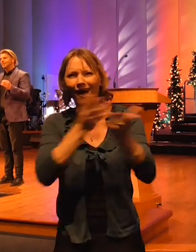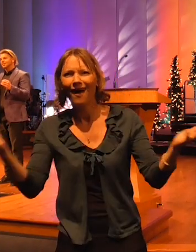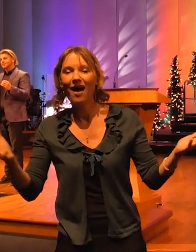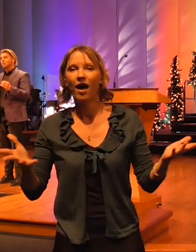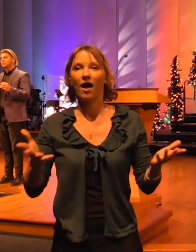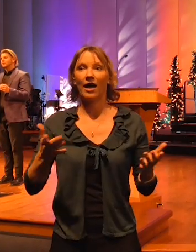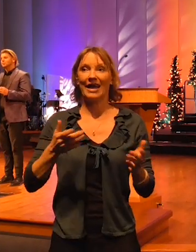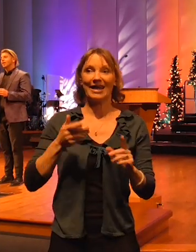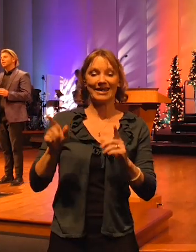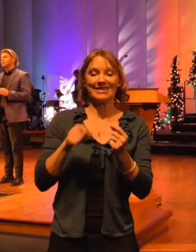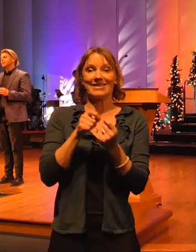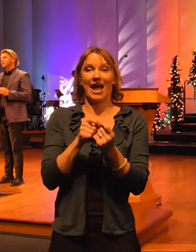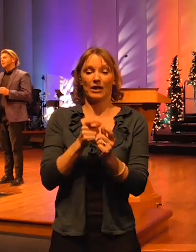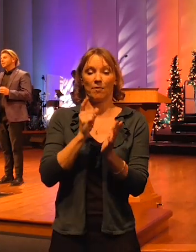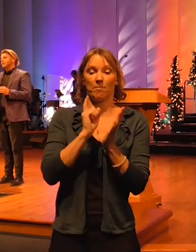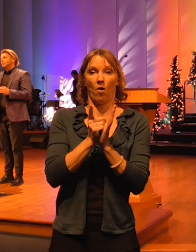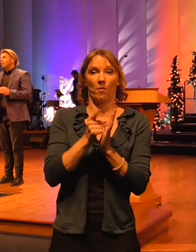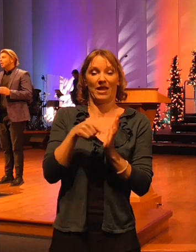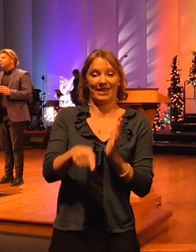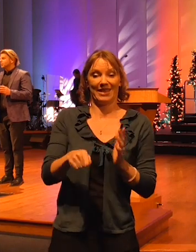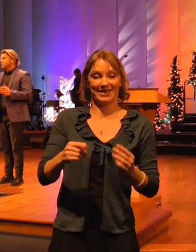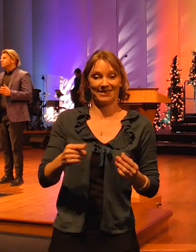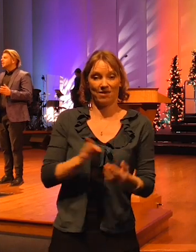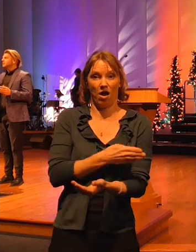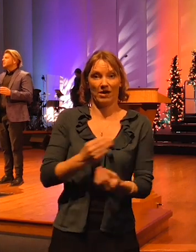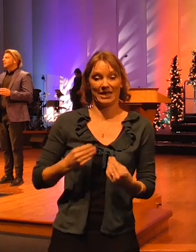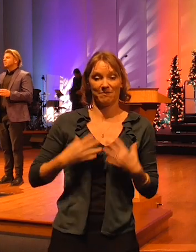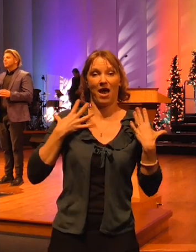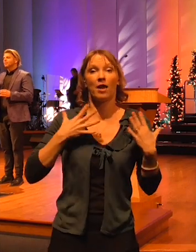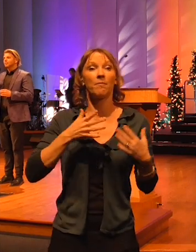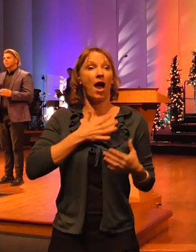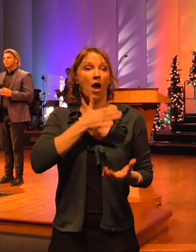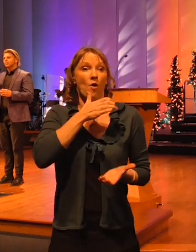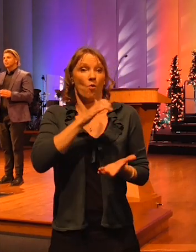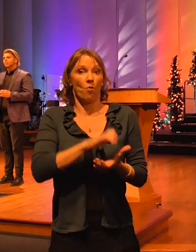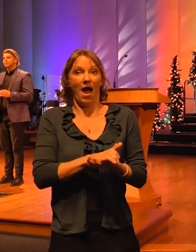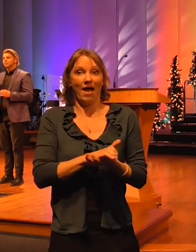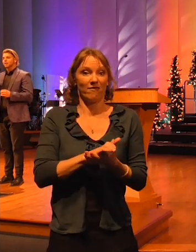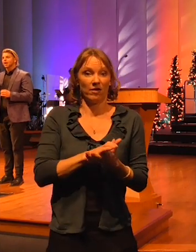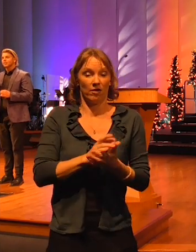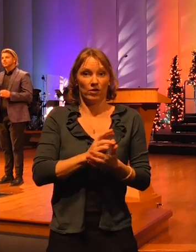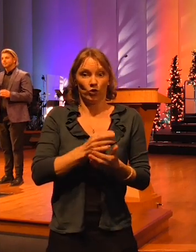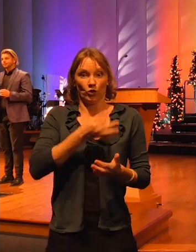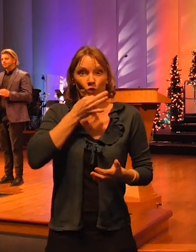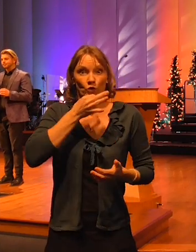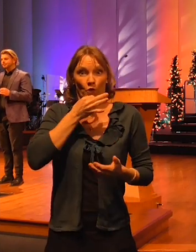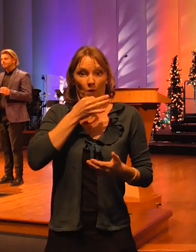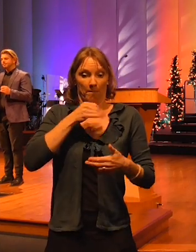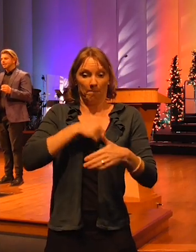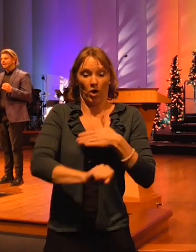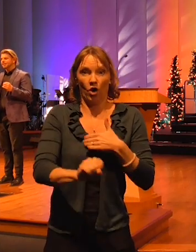fue inspirada, mi esposa estaba a solo unos minutos de dar a luz a nuestro primer hijo y fue muy,